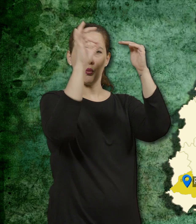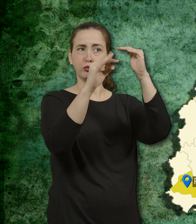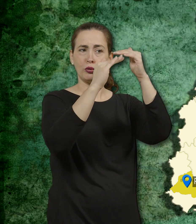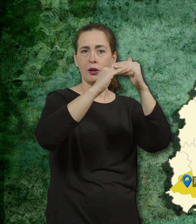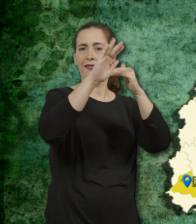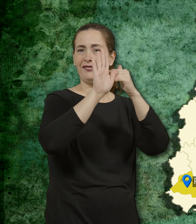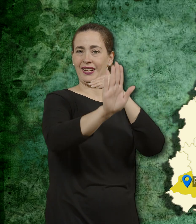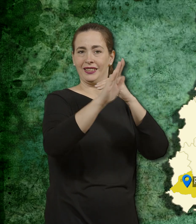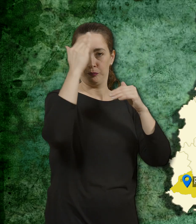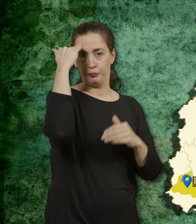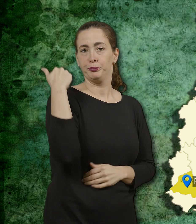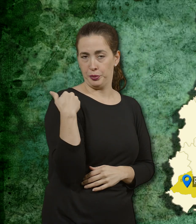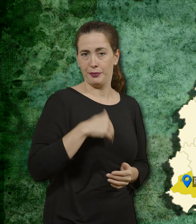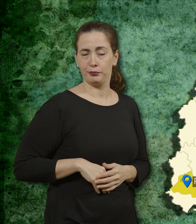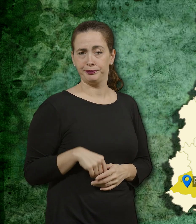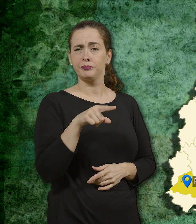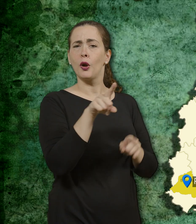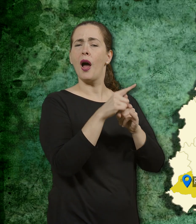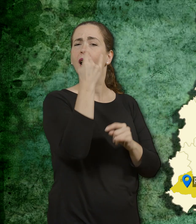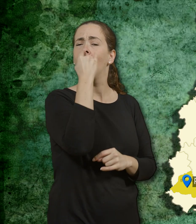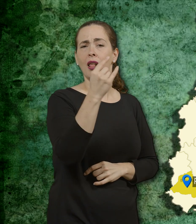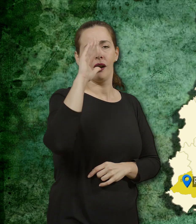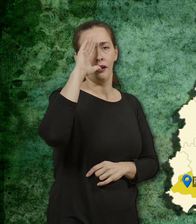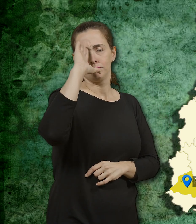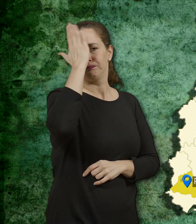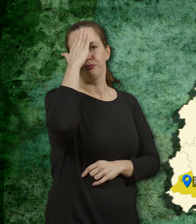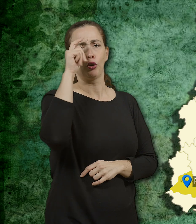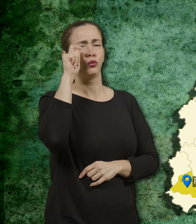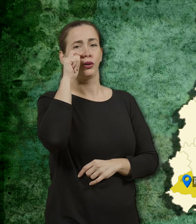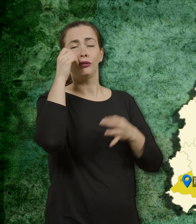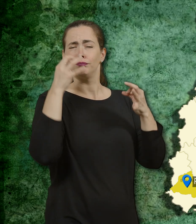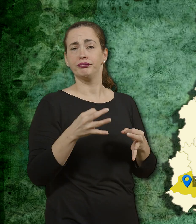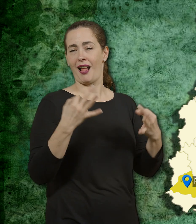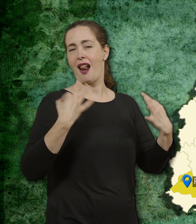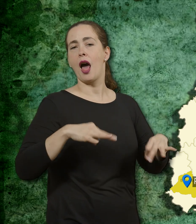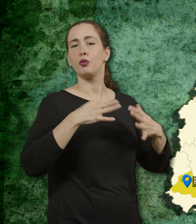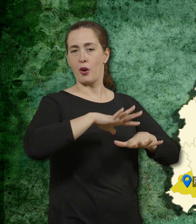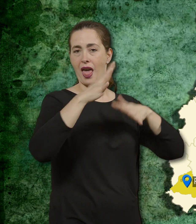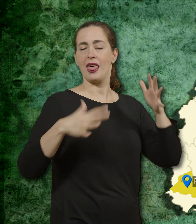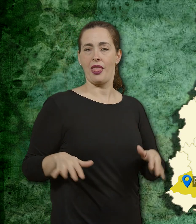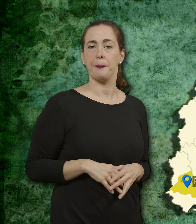i la natura n'és el principal atractiu turístic.